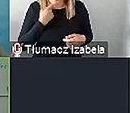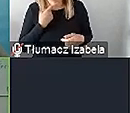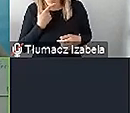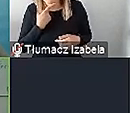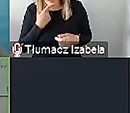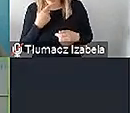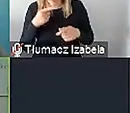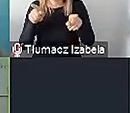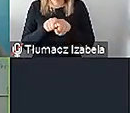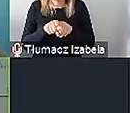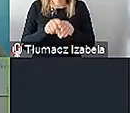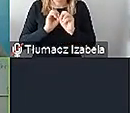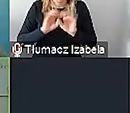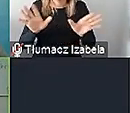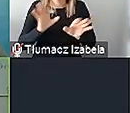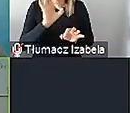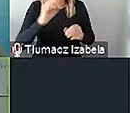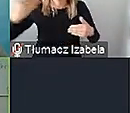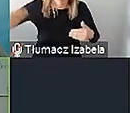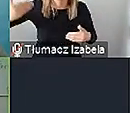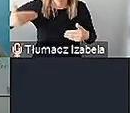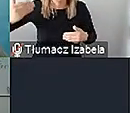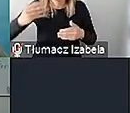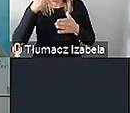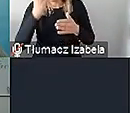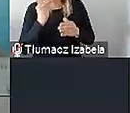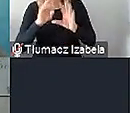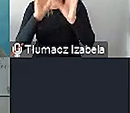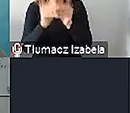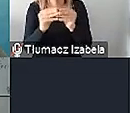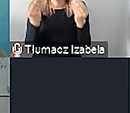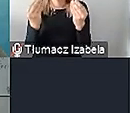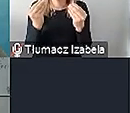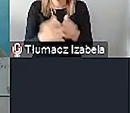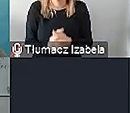to oczywiście twoja prezentacja ilustrowała wszystko, o czym mówiłeś,